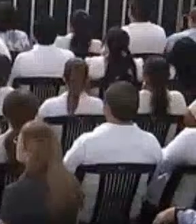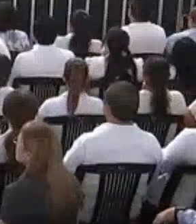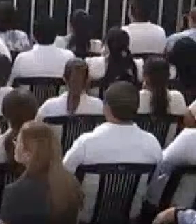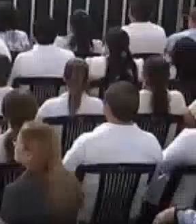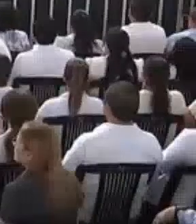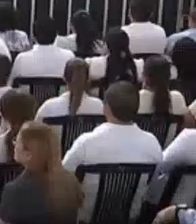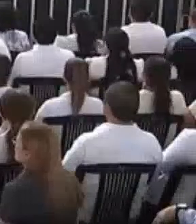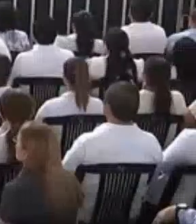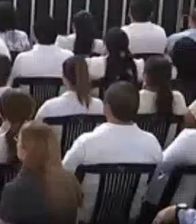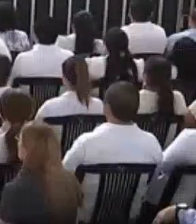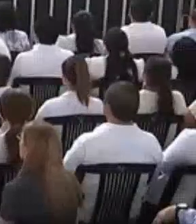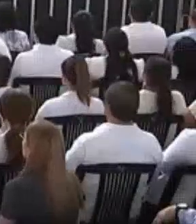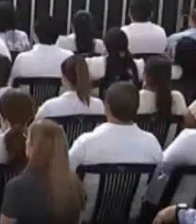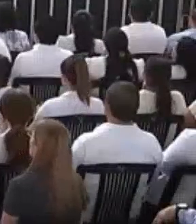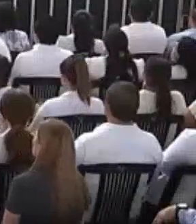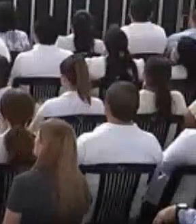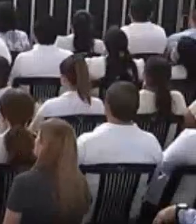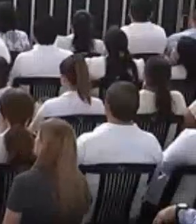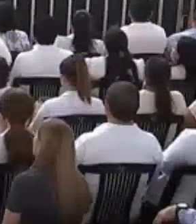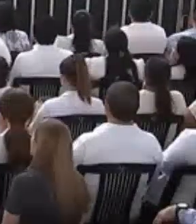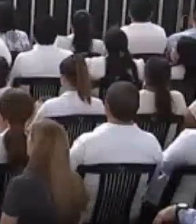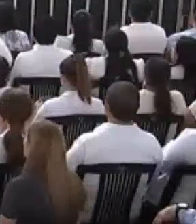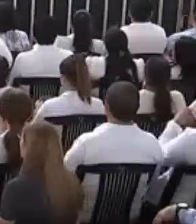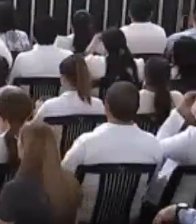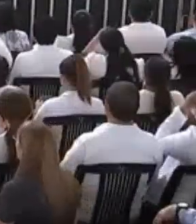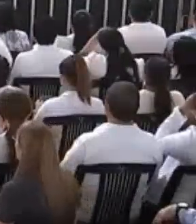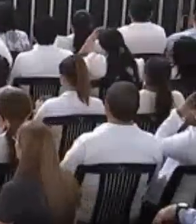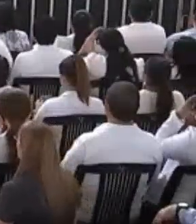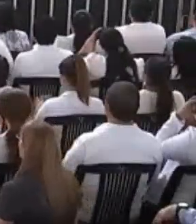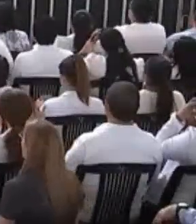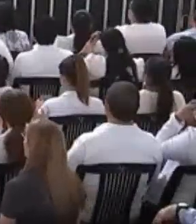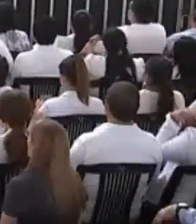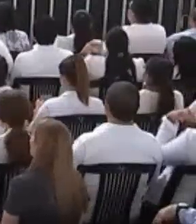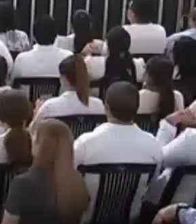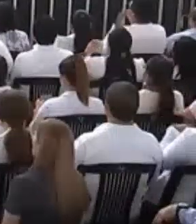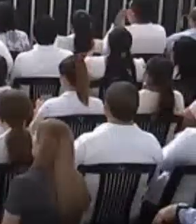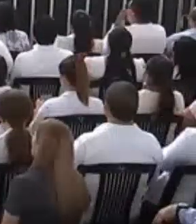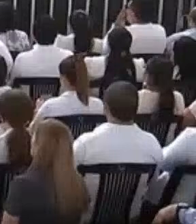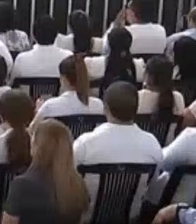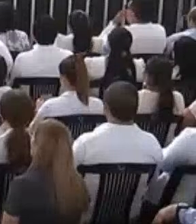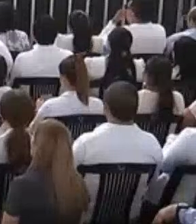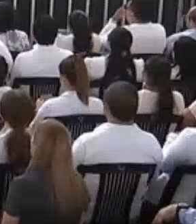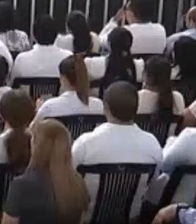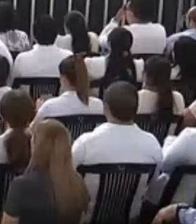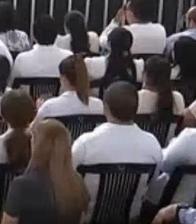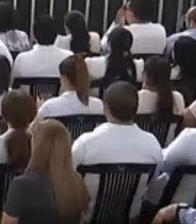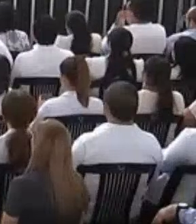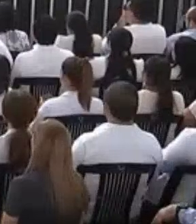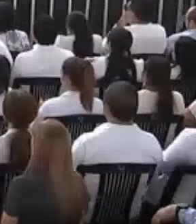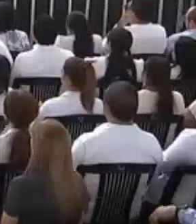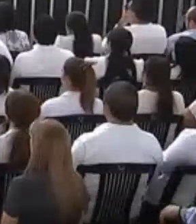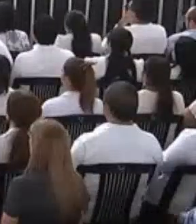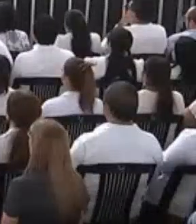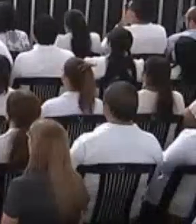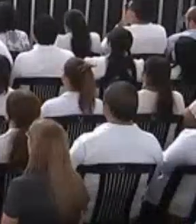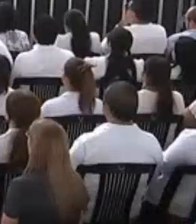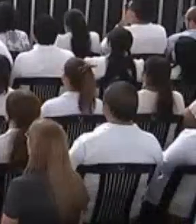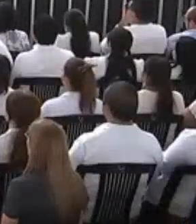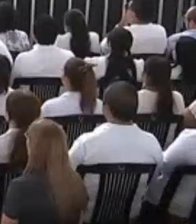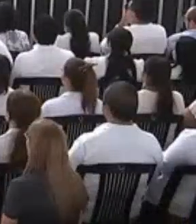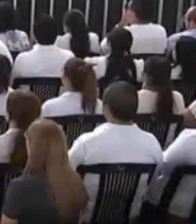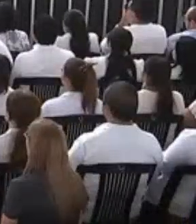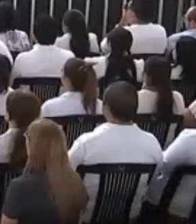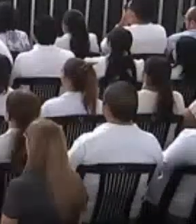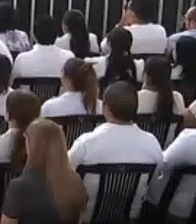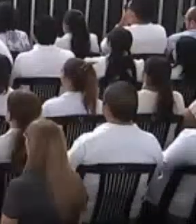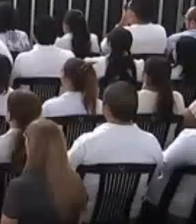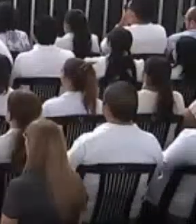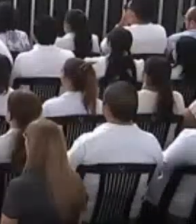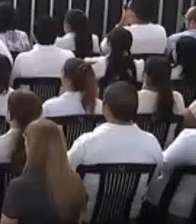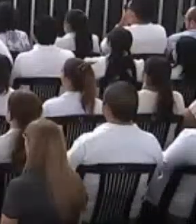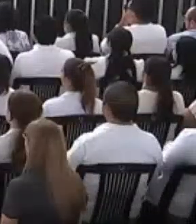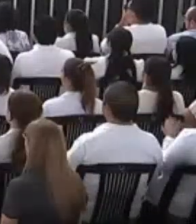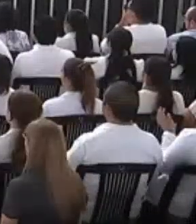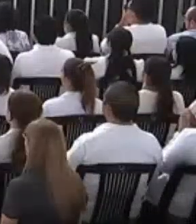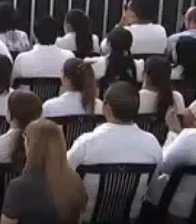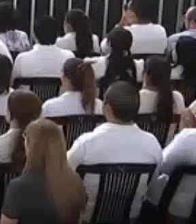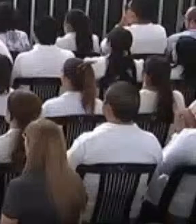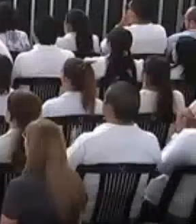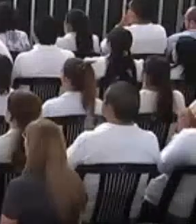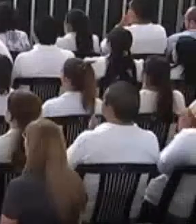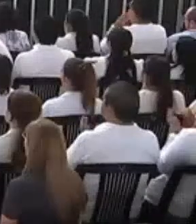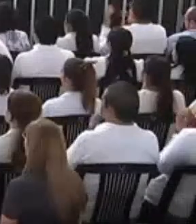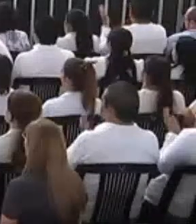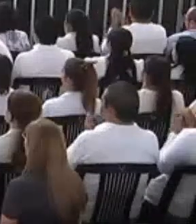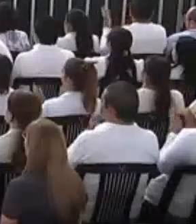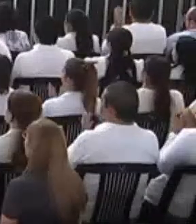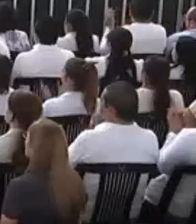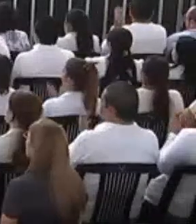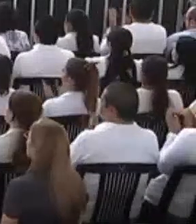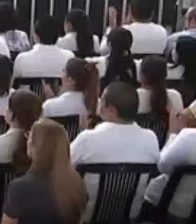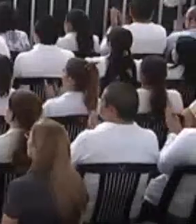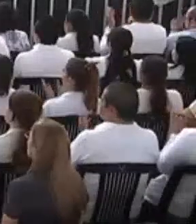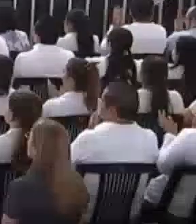Solicitamos la intervención del director general del IMS Bienestar, Alejandro Smarch Pérez.